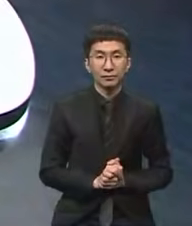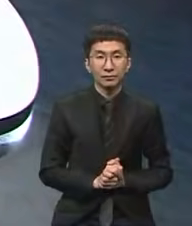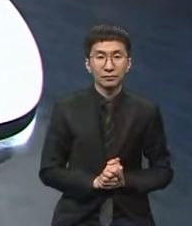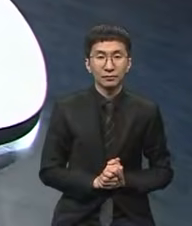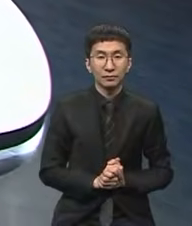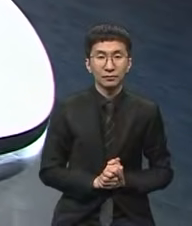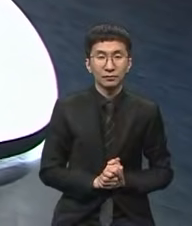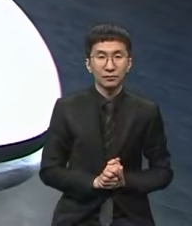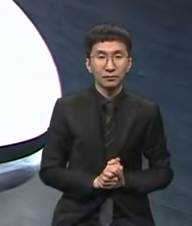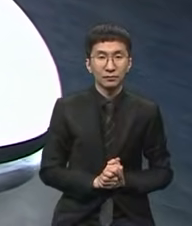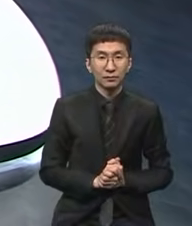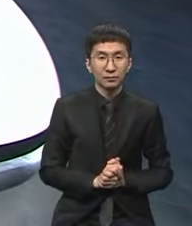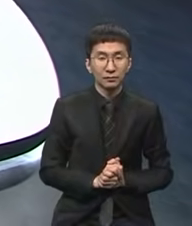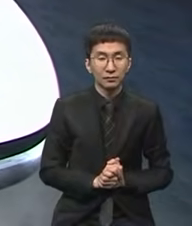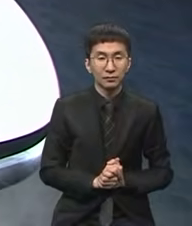SBS 송인호입니다.